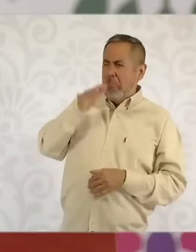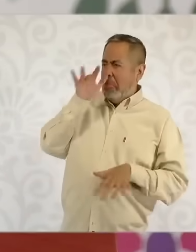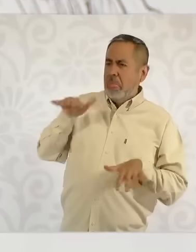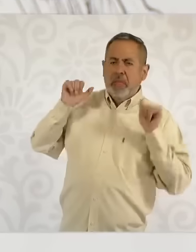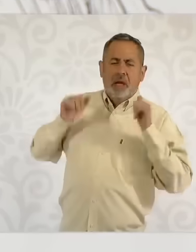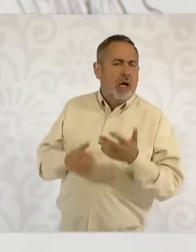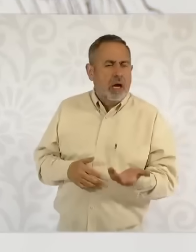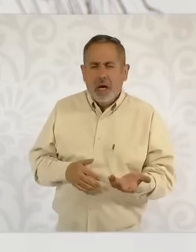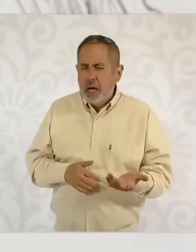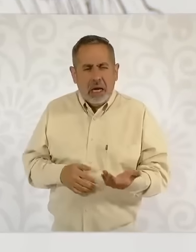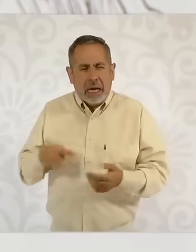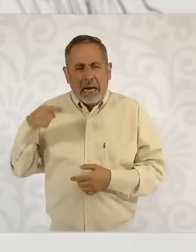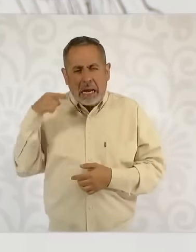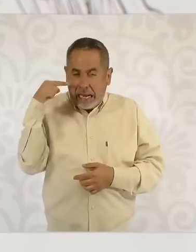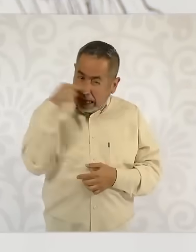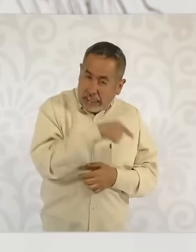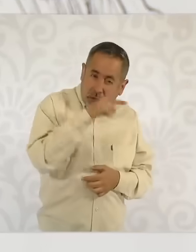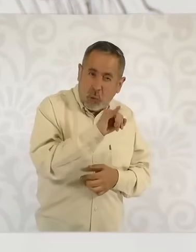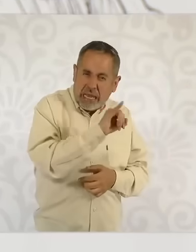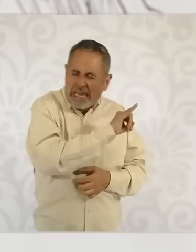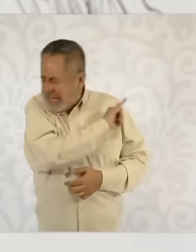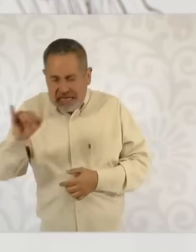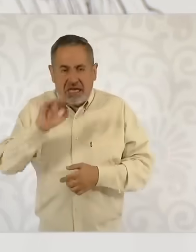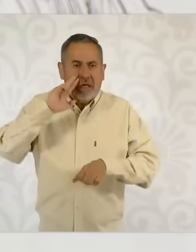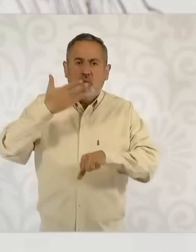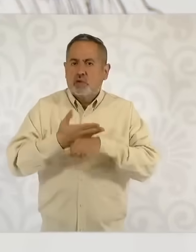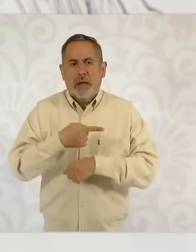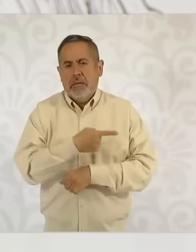Es una irresponsabilidad tremenda